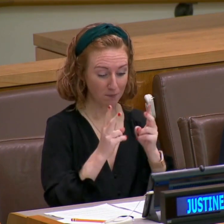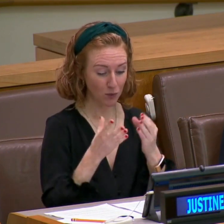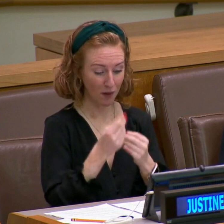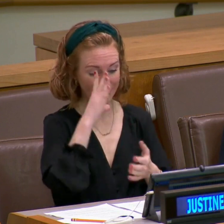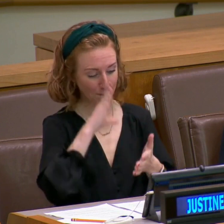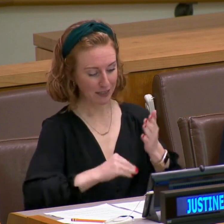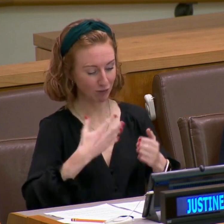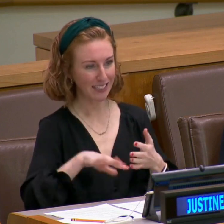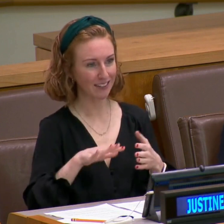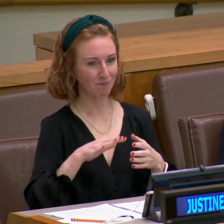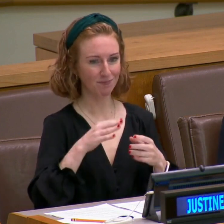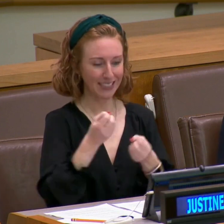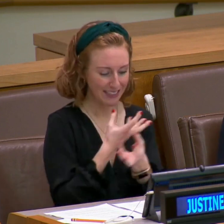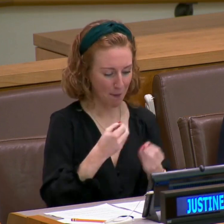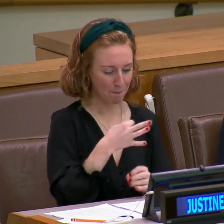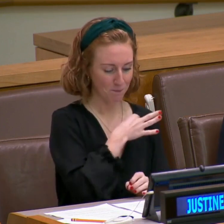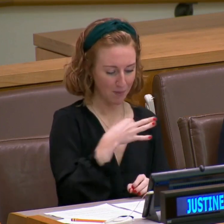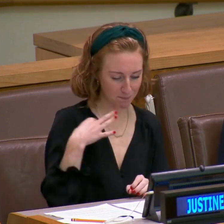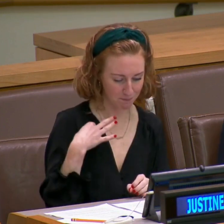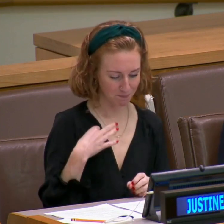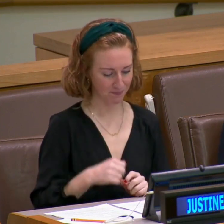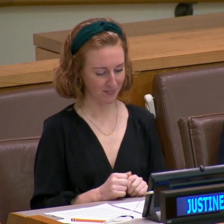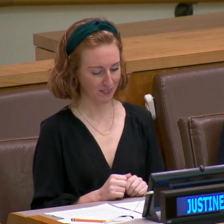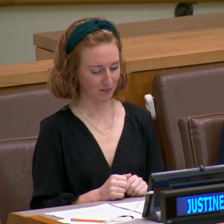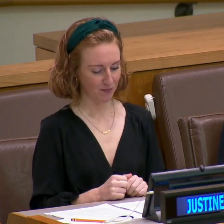más intérpretes de lengua de signos con experiencia en el campo de STEM y